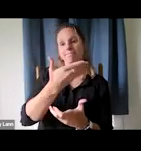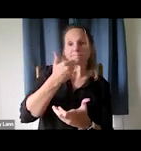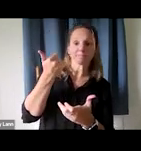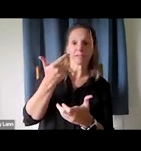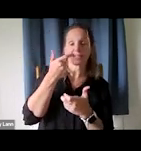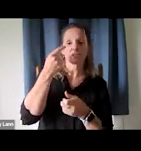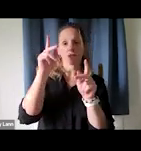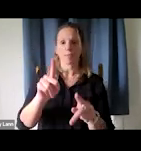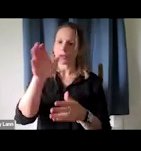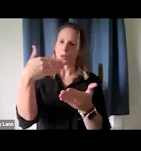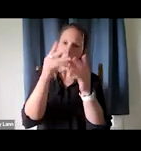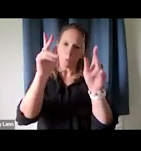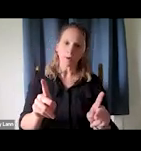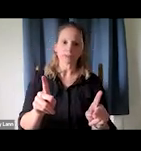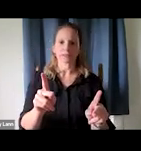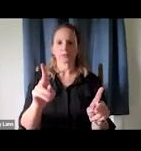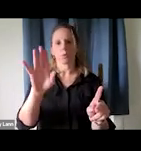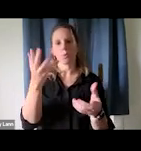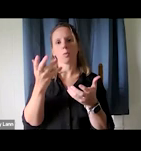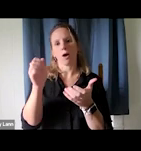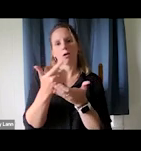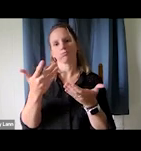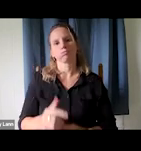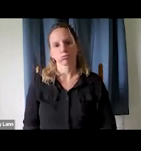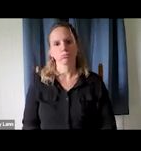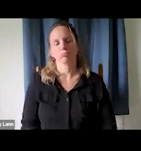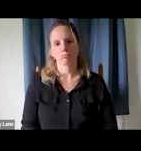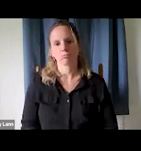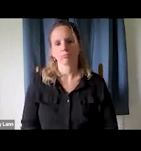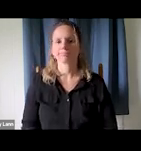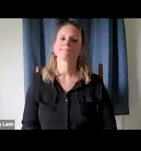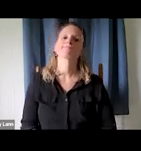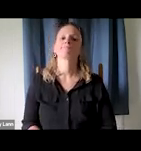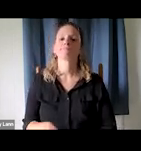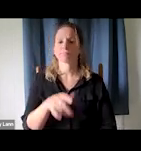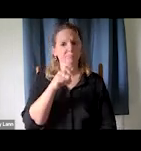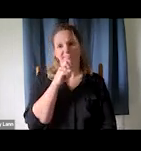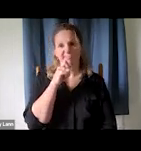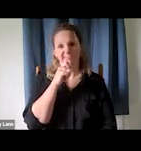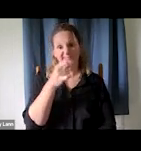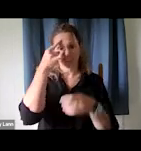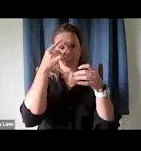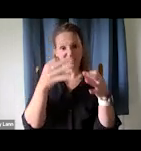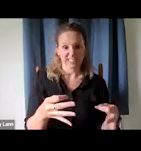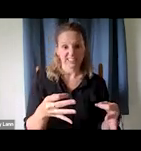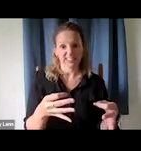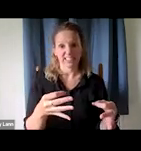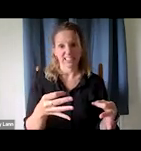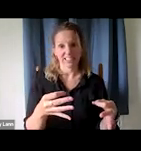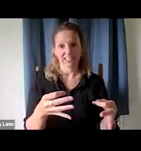que queramos tener una visión general, una visión completa. No, no hacemos una determinación de materialidad